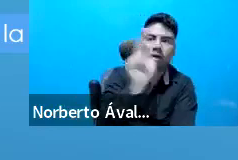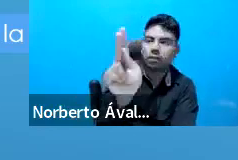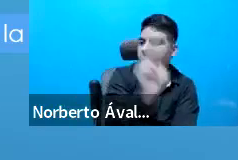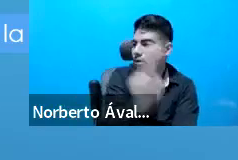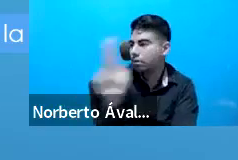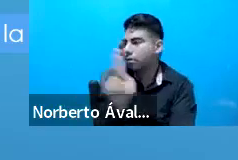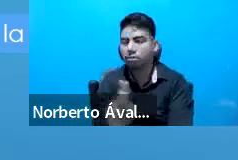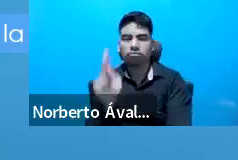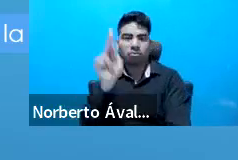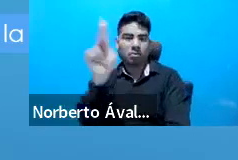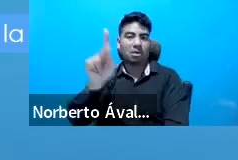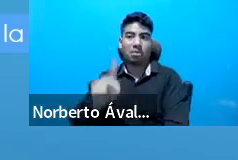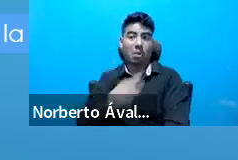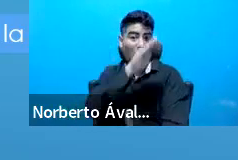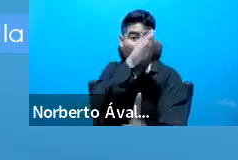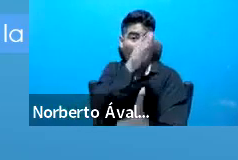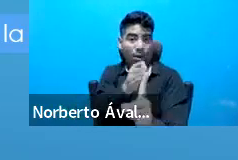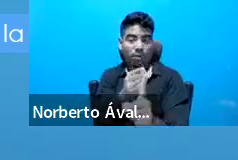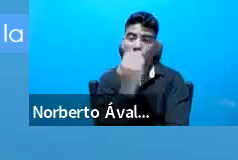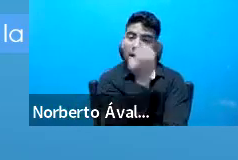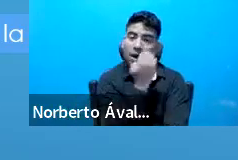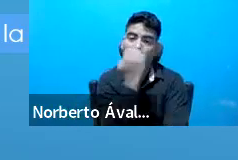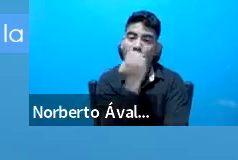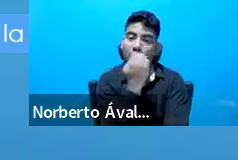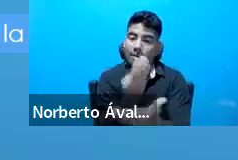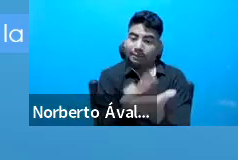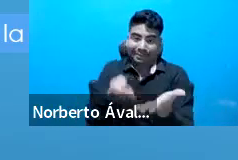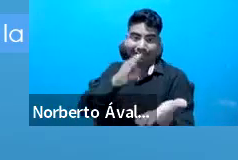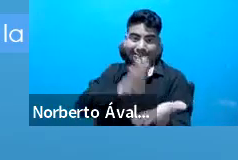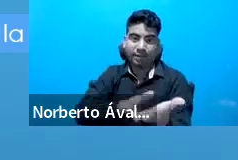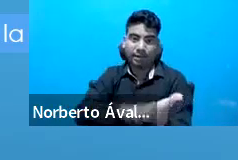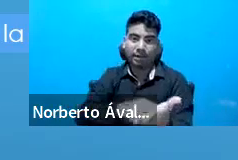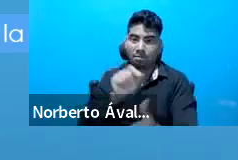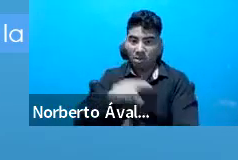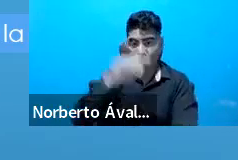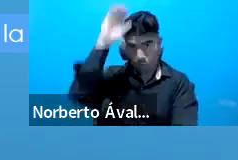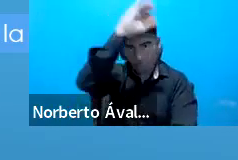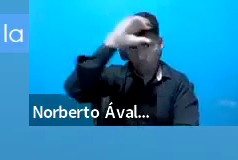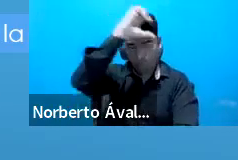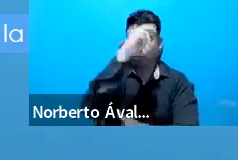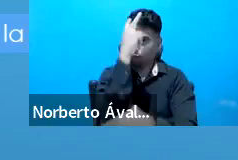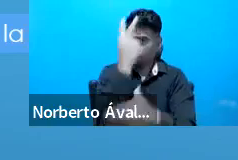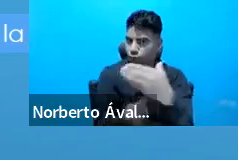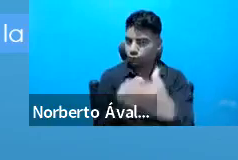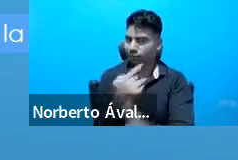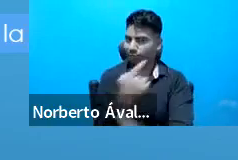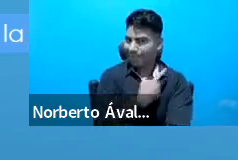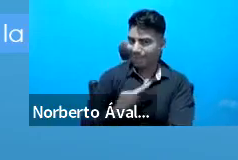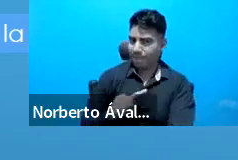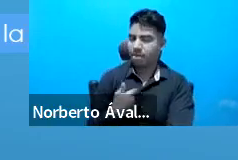cualquier otra, y se busca He se debe tener escuelas lingüísticas y y culturales, ese es como Eso es como nuestro ideal que